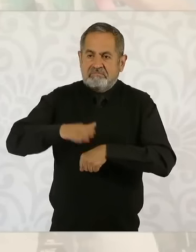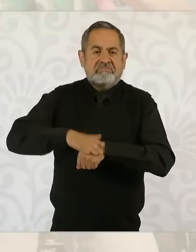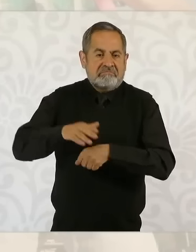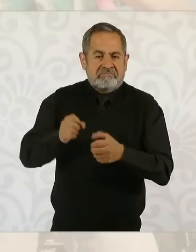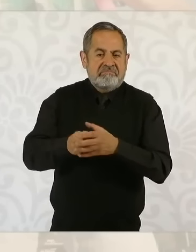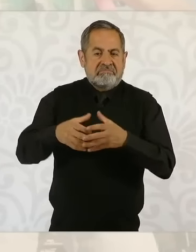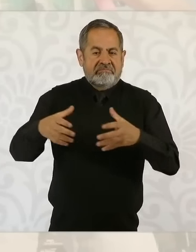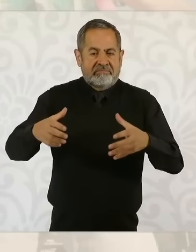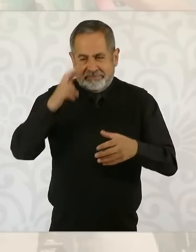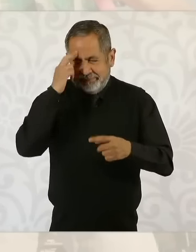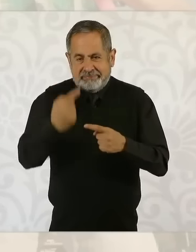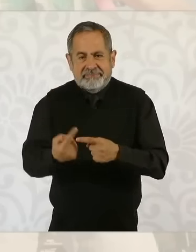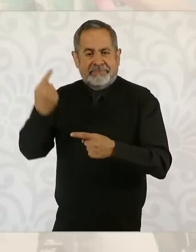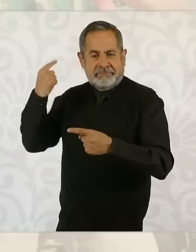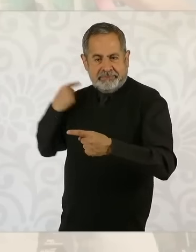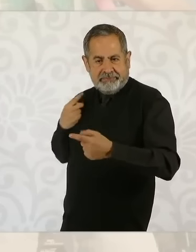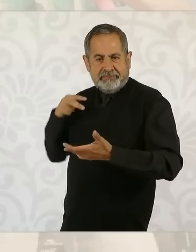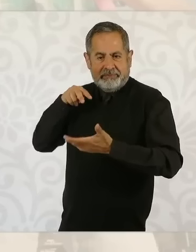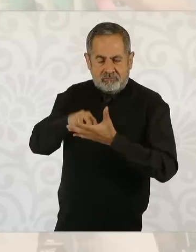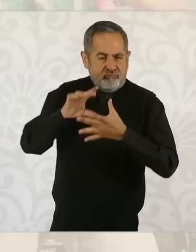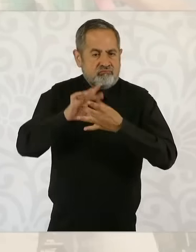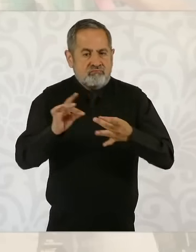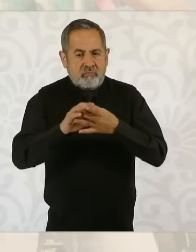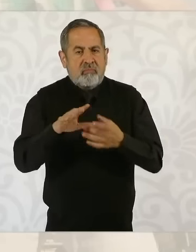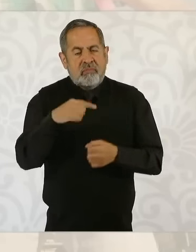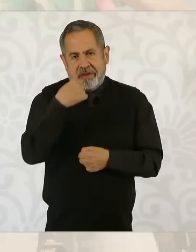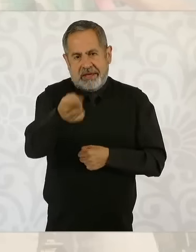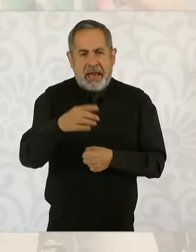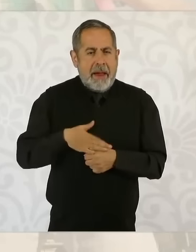pasada que tuve el honor de estar aquí les comenté que mi hermano tiene un un dicho maravilloso que